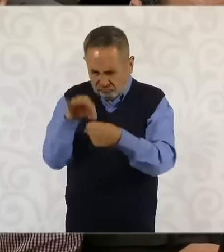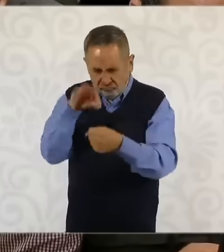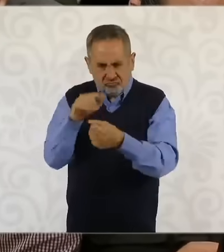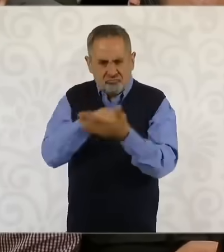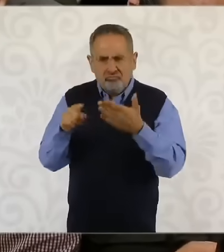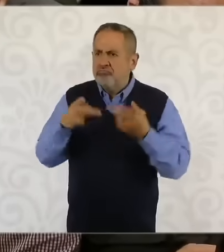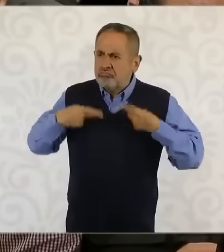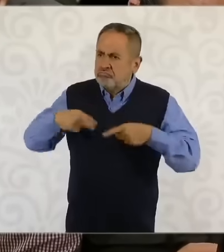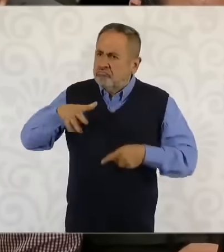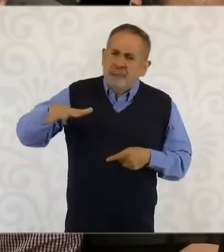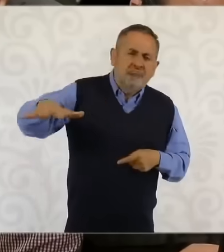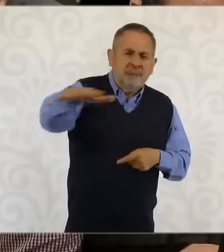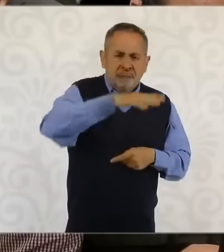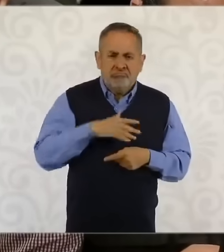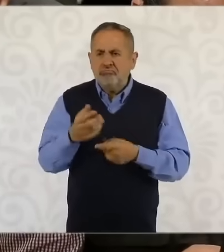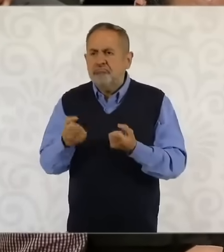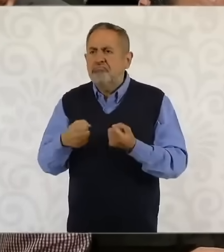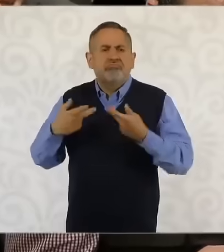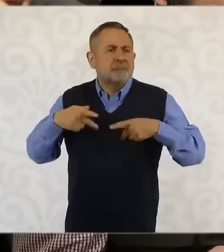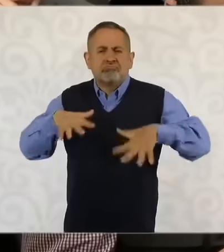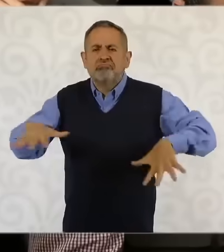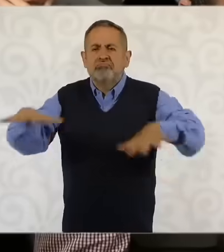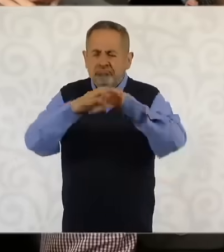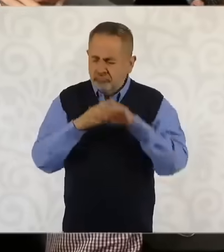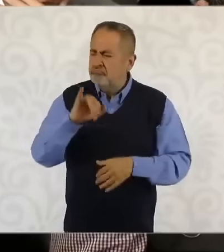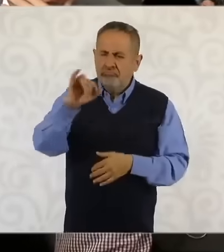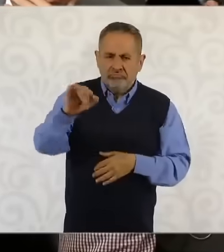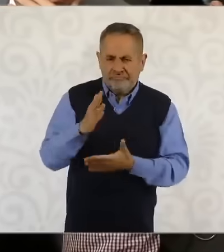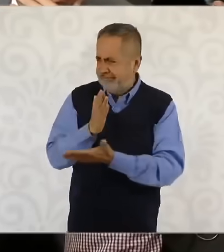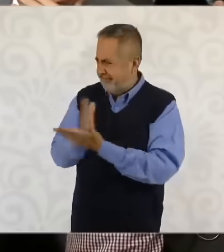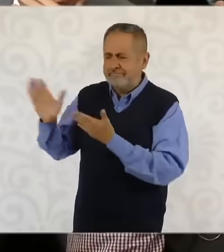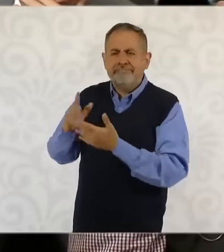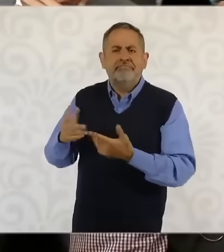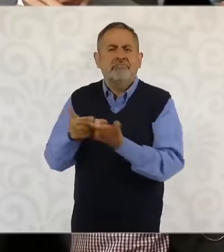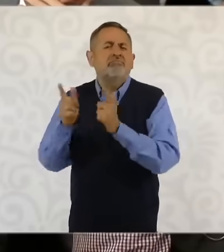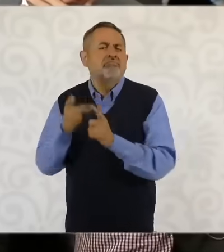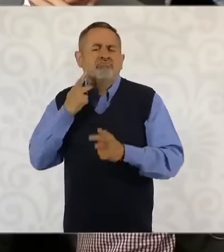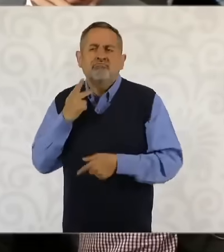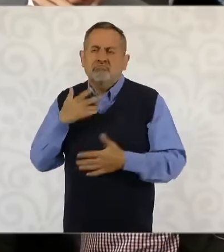a pueblo a sociedad pública que no tiene nada que ver con los partidos políticos y que hoy